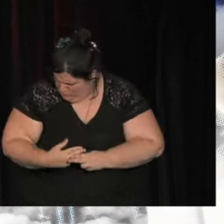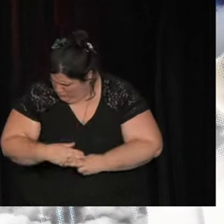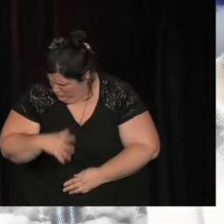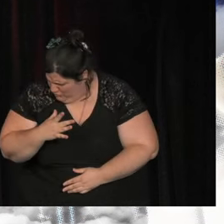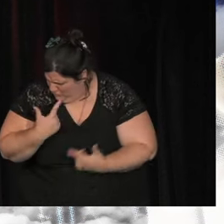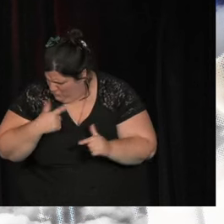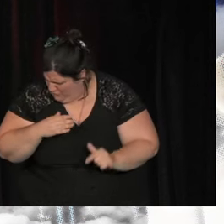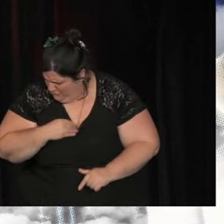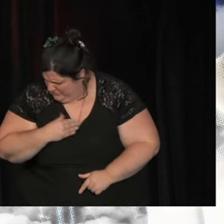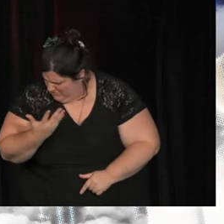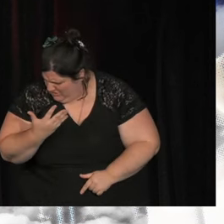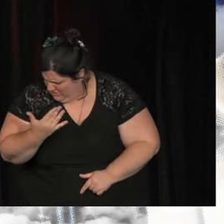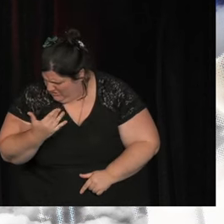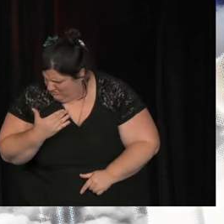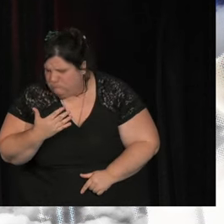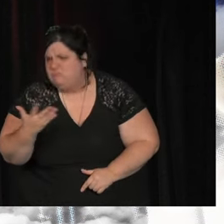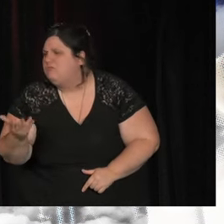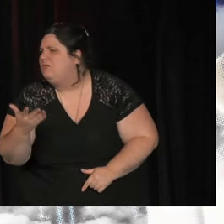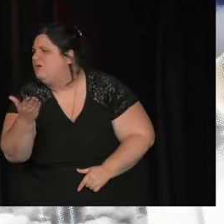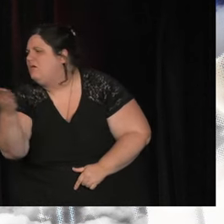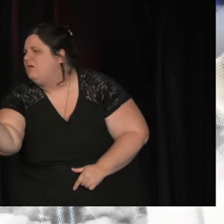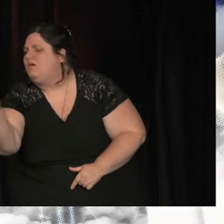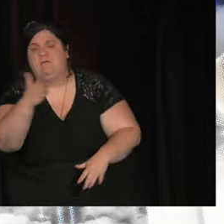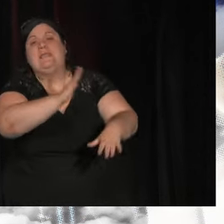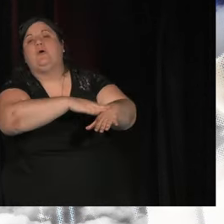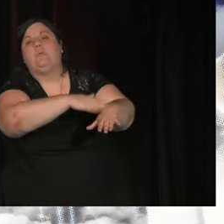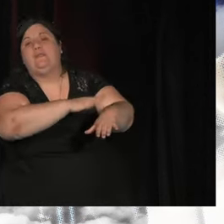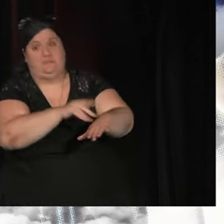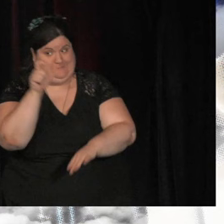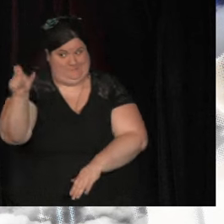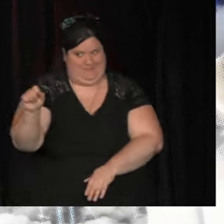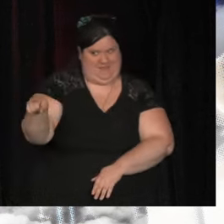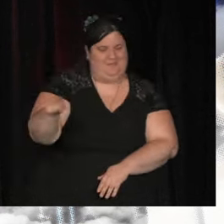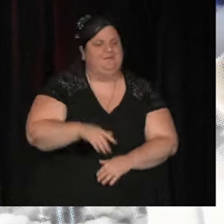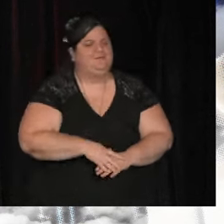Endorsement, je ne sais pas. Recommandation, très bien. Il faut en français.